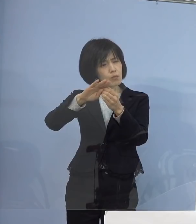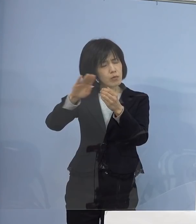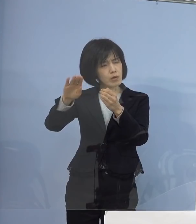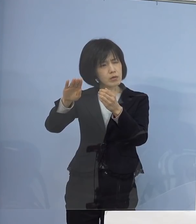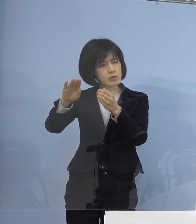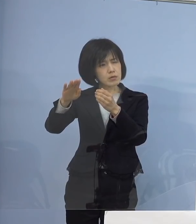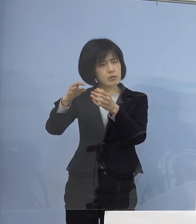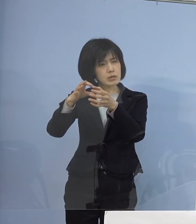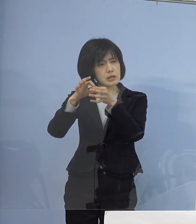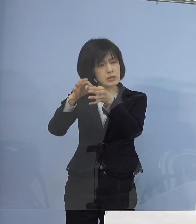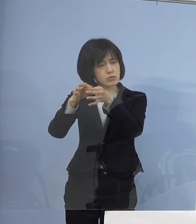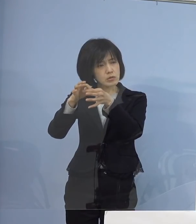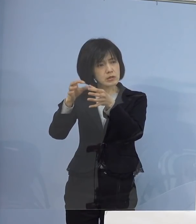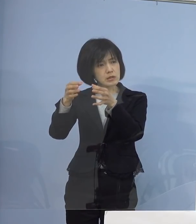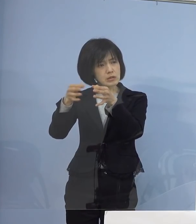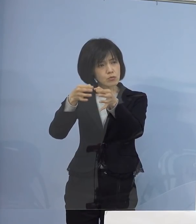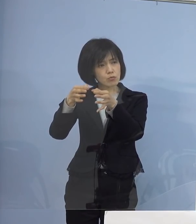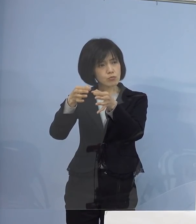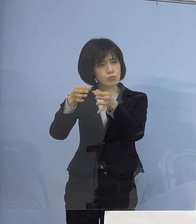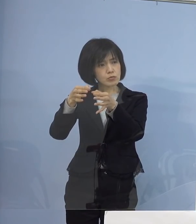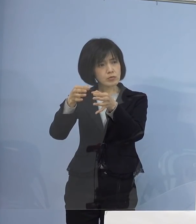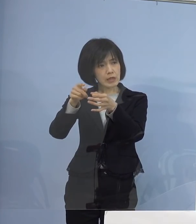（知事） そういうことです